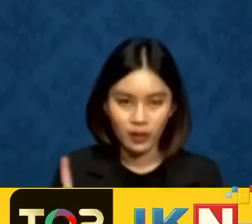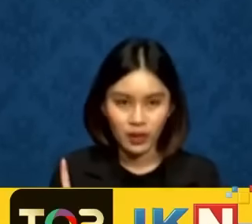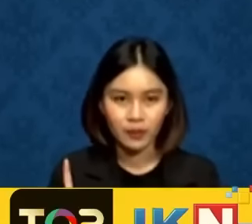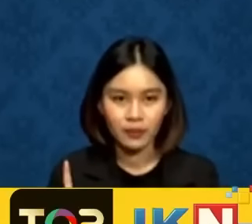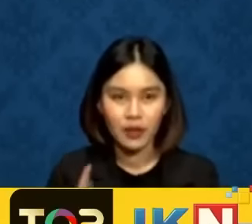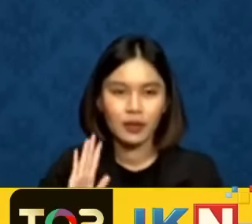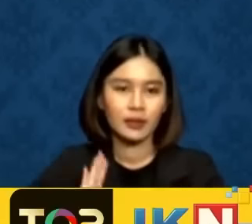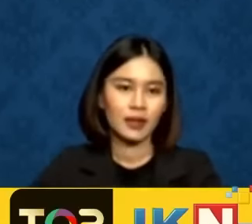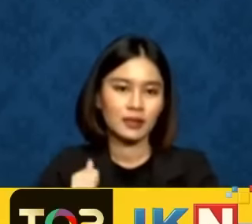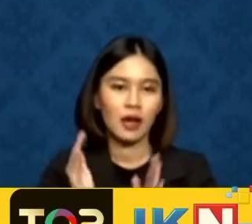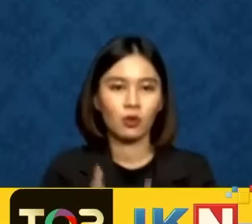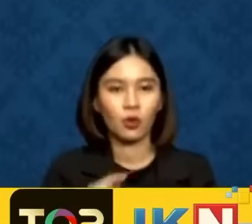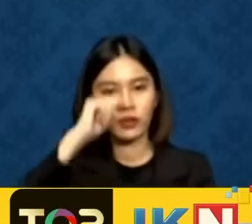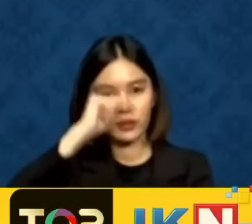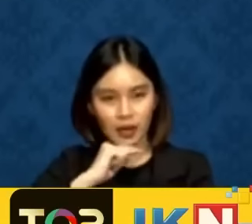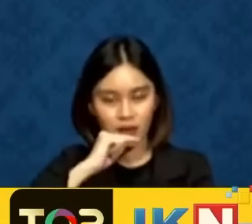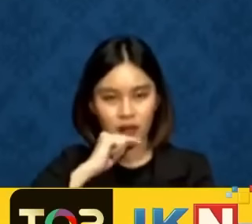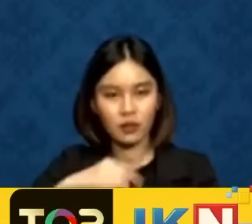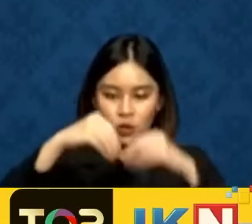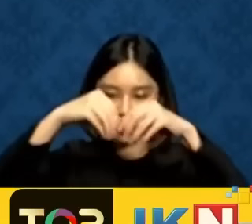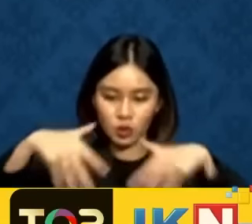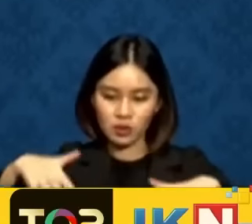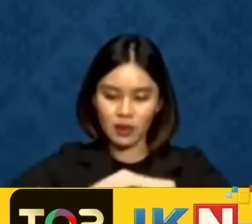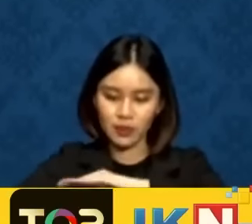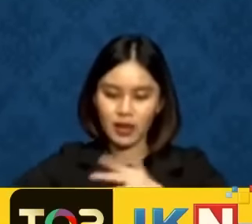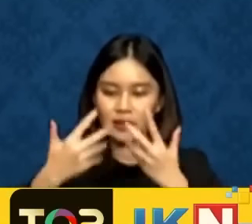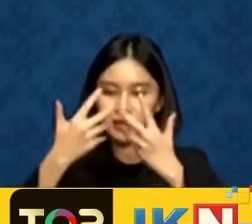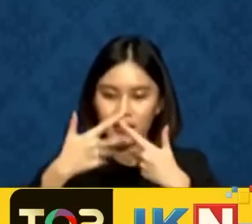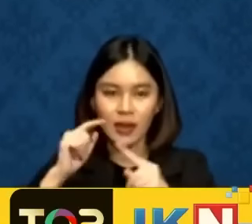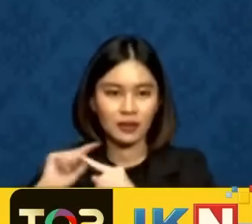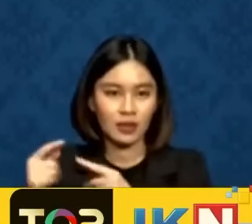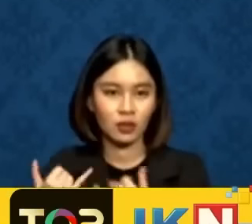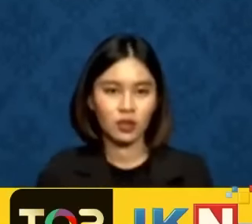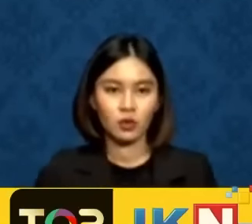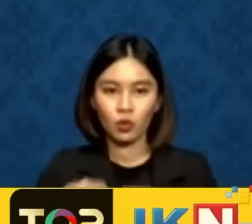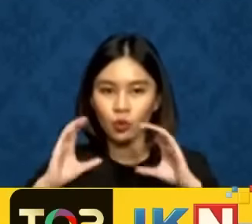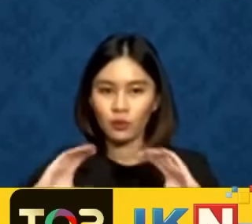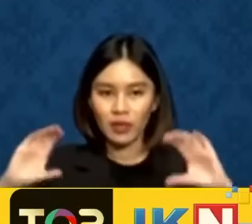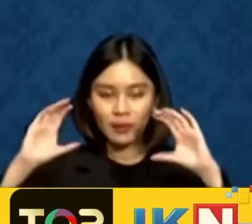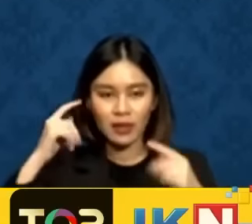ของคนไทยโครงสร้างพื้นฐานและอุตสาหกรรมใน ปัจจุบันที่รัฐบาลจะให้การสนับสนุนต่อยอด